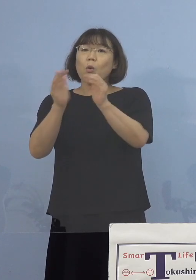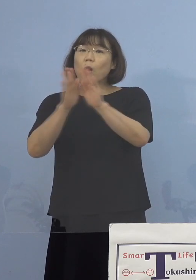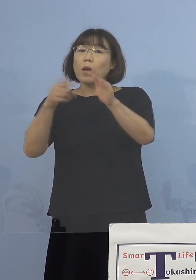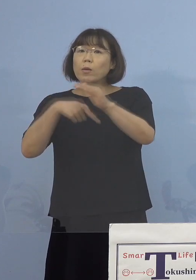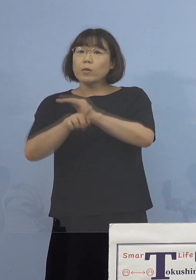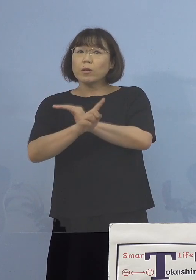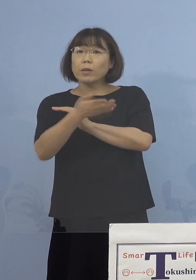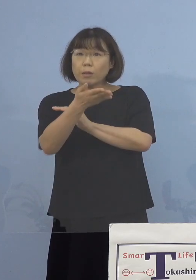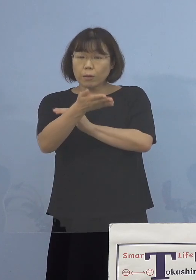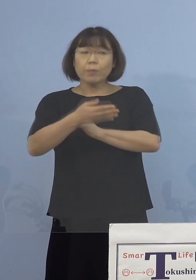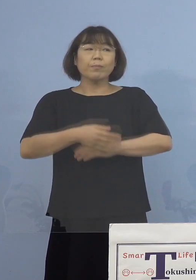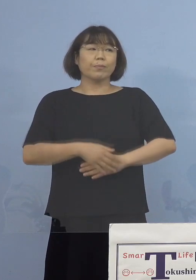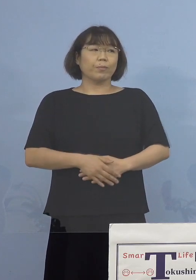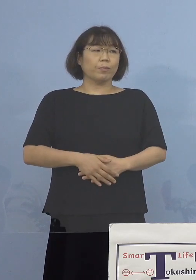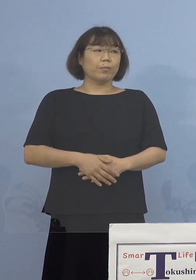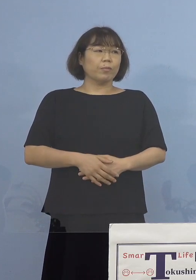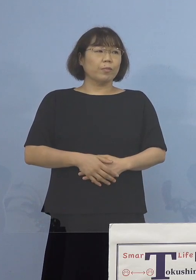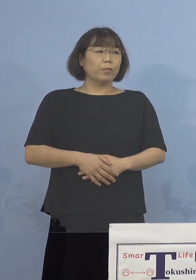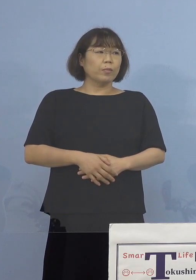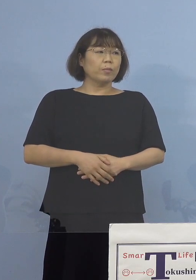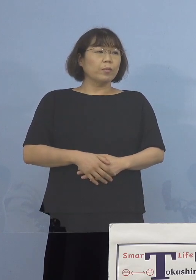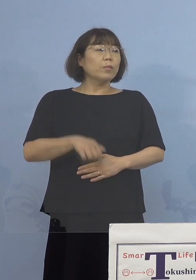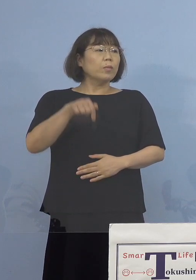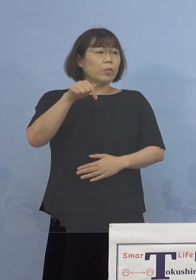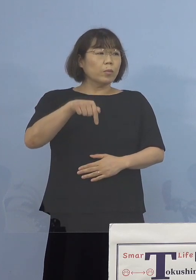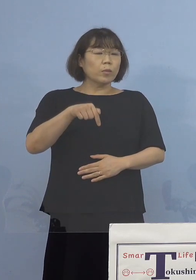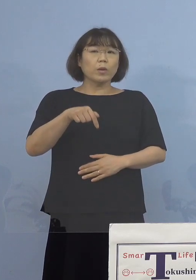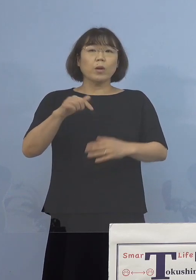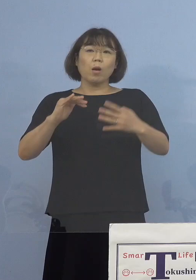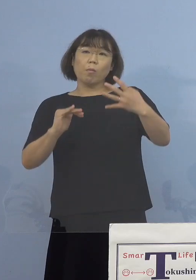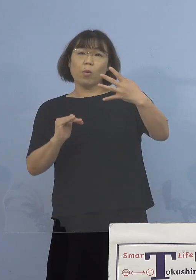（危機事象統括監） これは「ステージ4」にも上げていますし